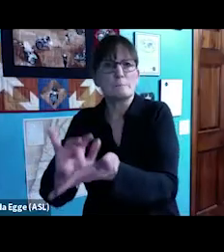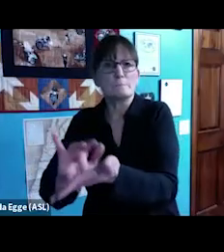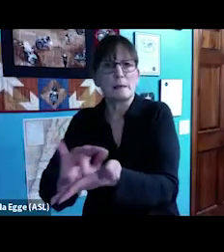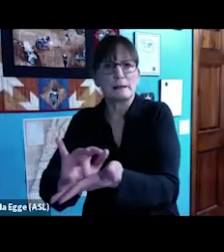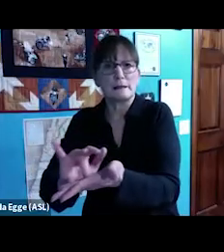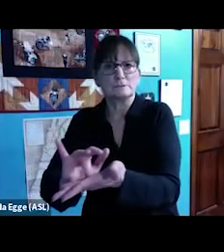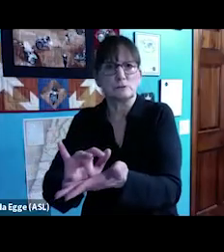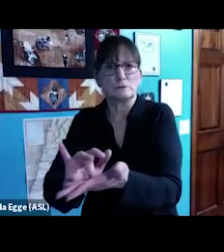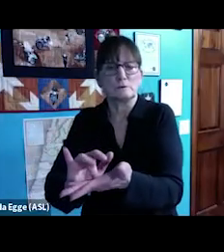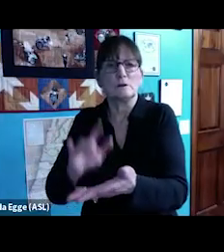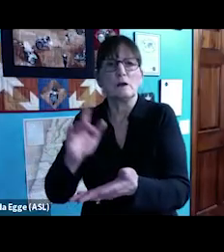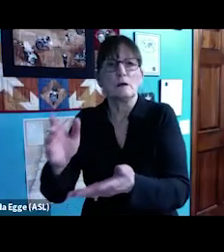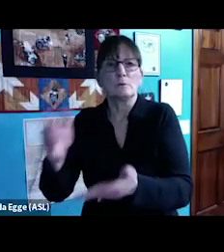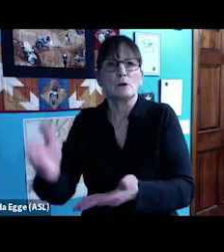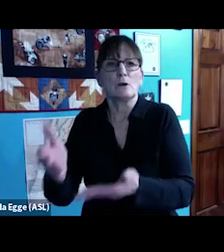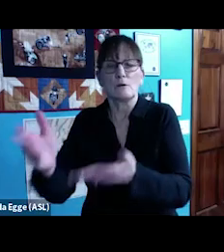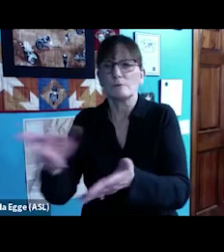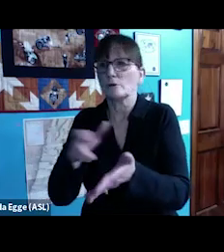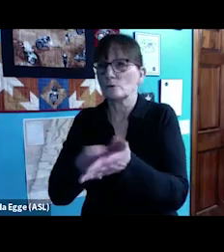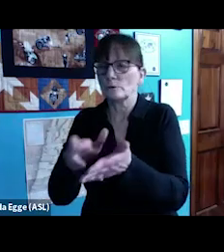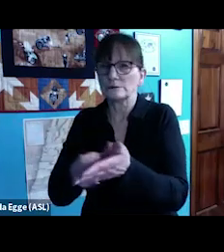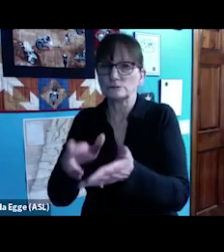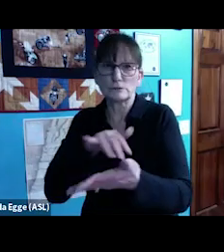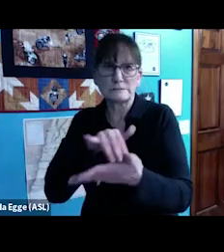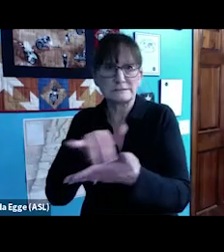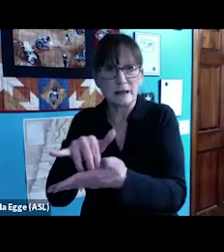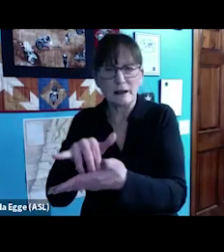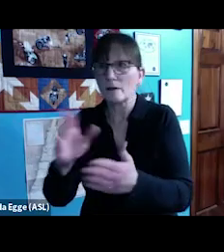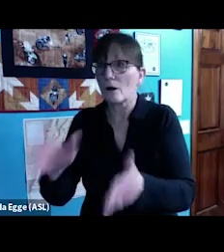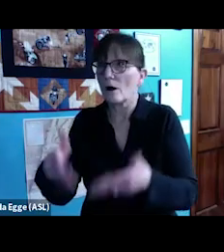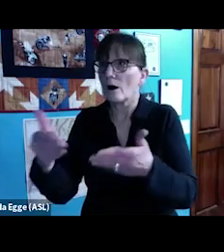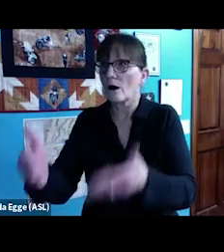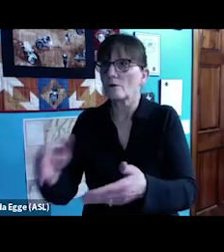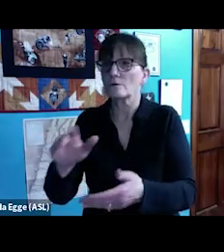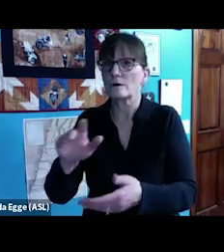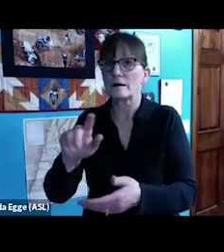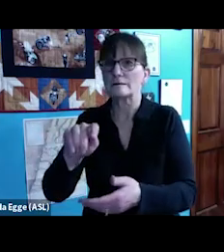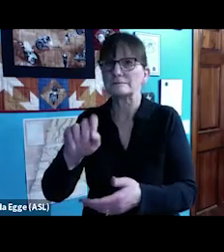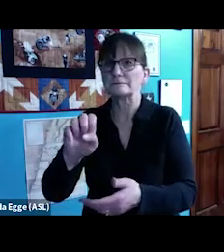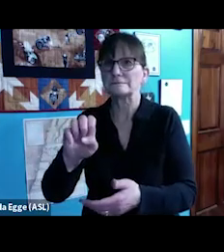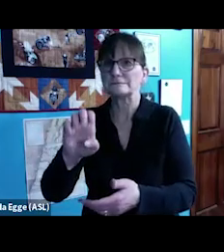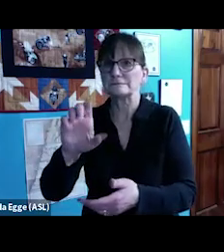He encontrado que el personal es muy útil y obtienes entrenamiento individualizado